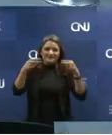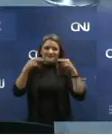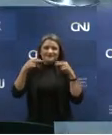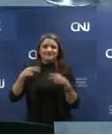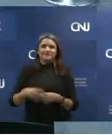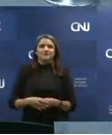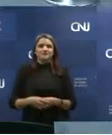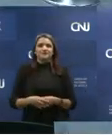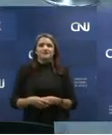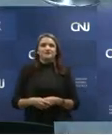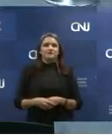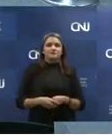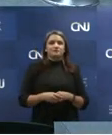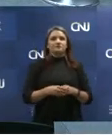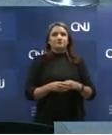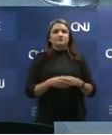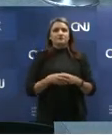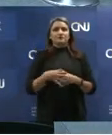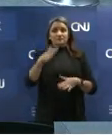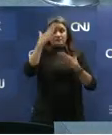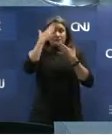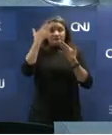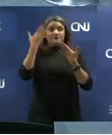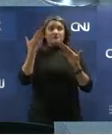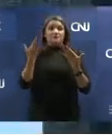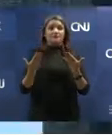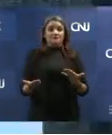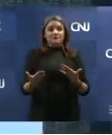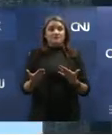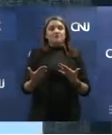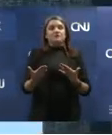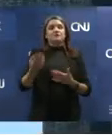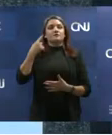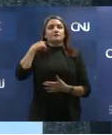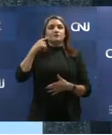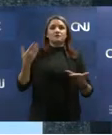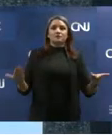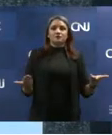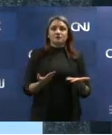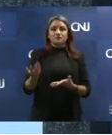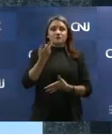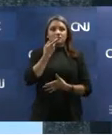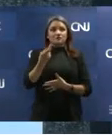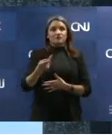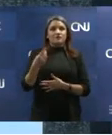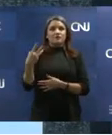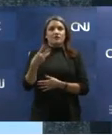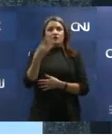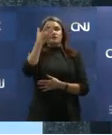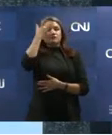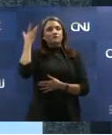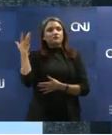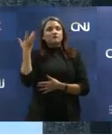Muito obrigado, doutor a falar. Passa agora a palavra o terceiro interessado, o Ministério Público do Estado de Goiás.